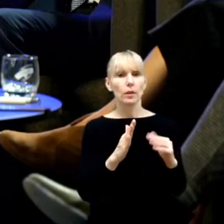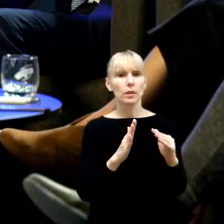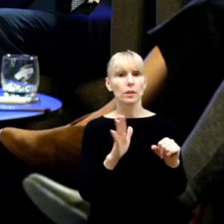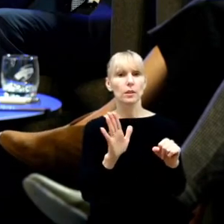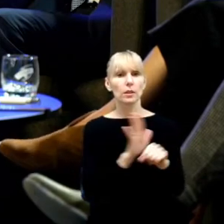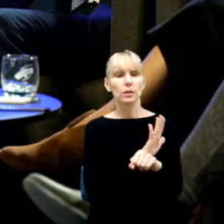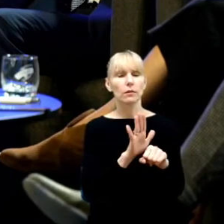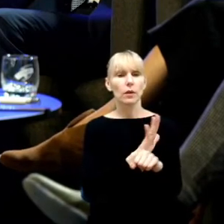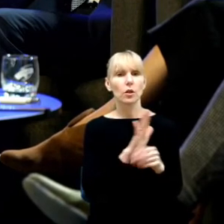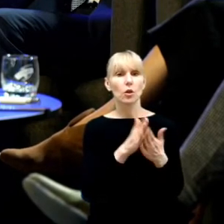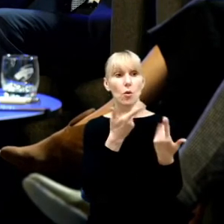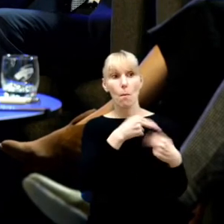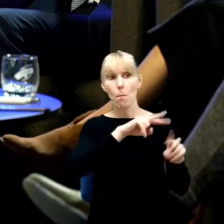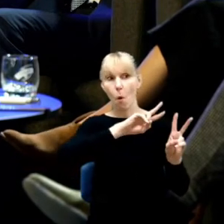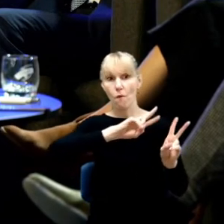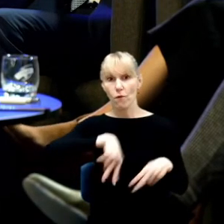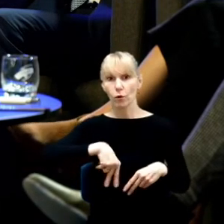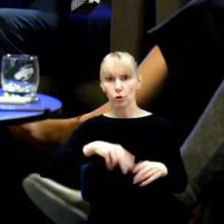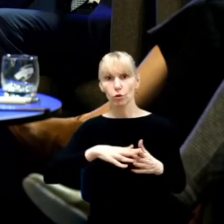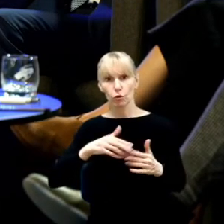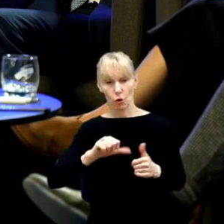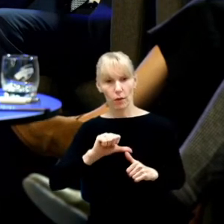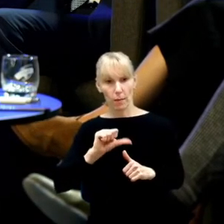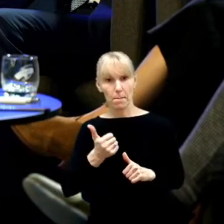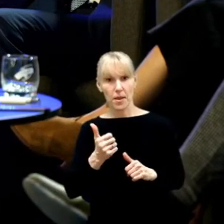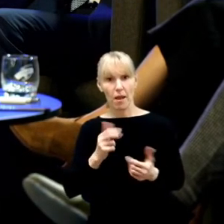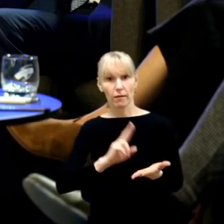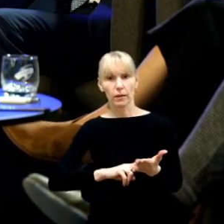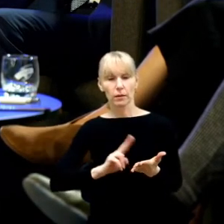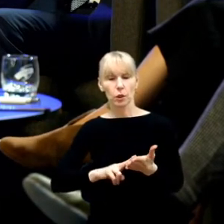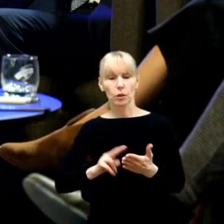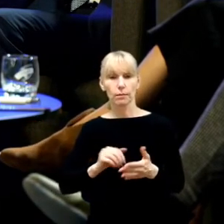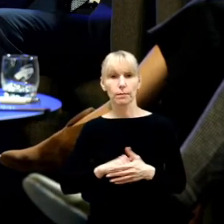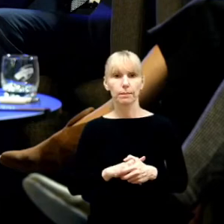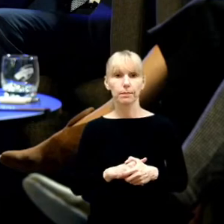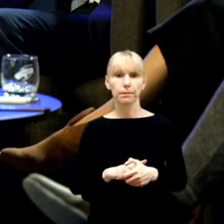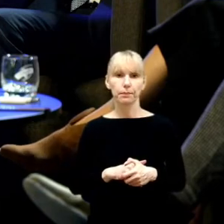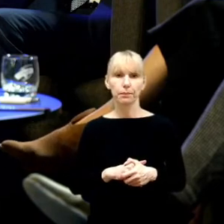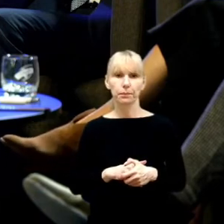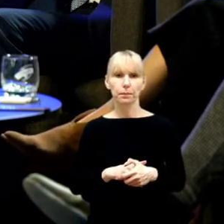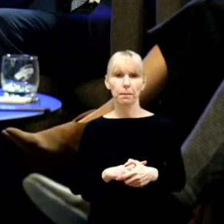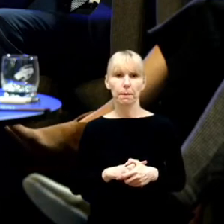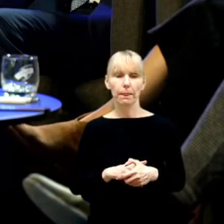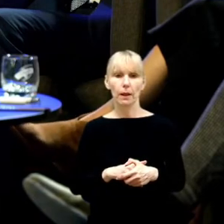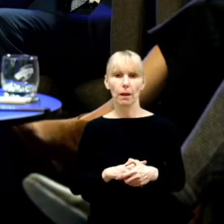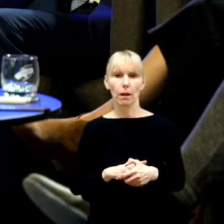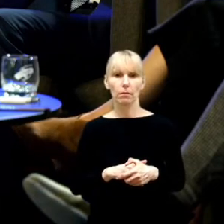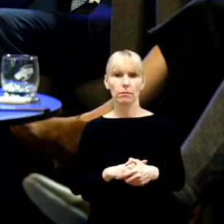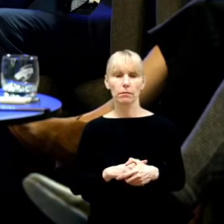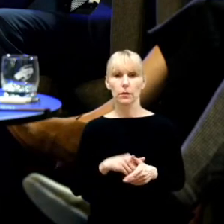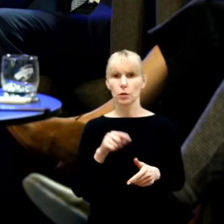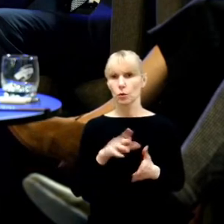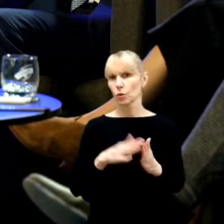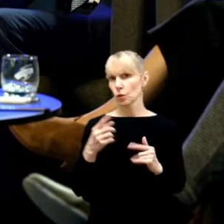I tutaj wiecie Państwo, ja ostatnio bardzo często o tym mówię, nawet powiedziałbym, chyba za często.